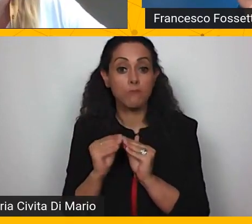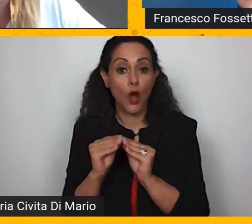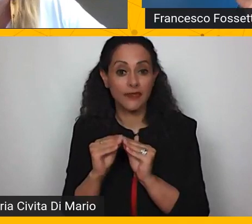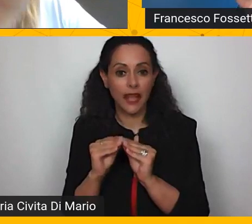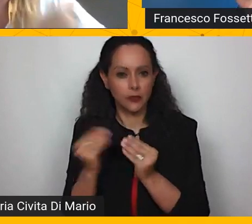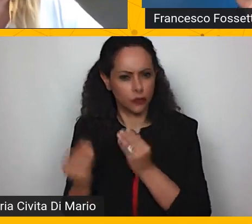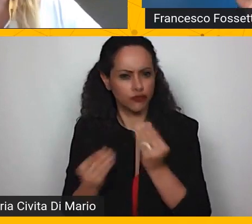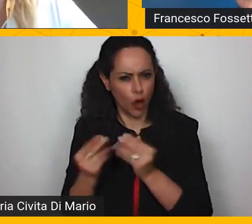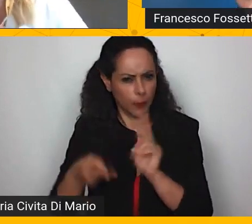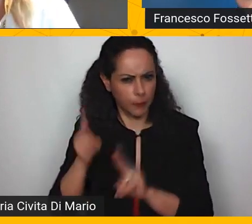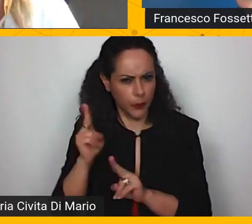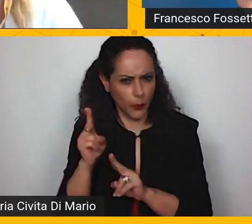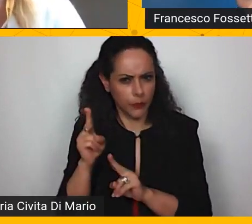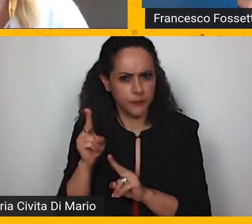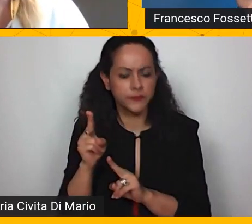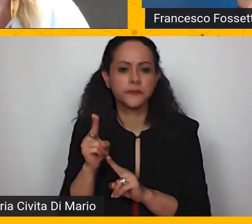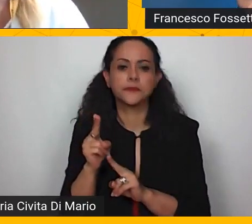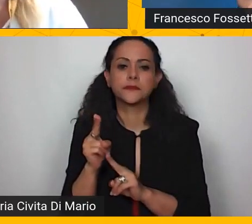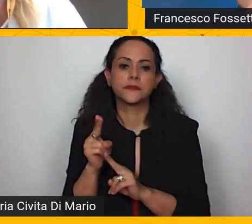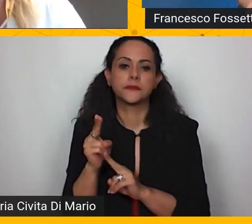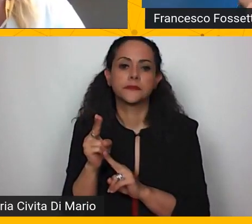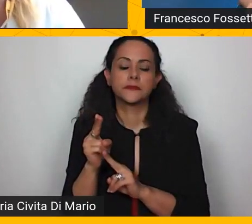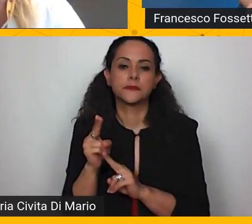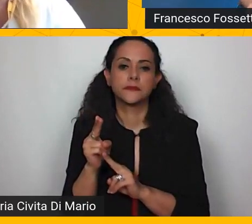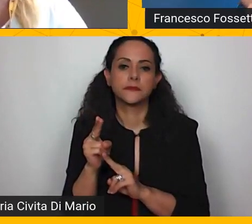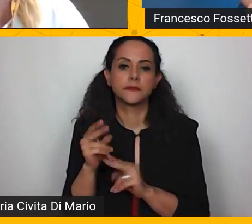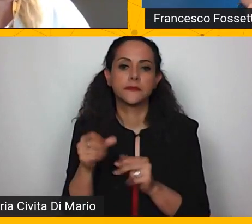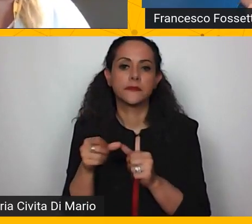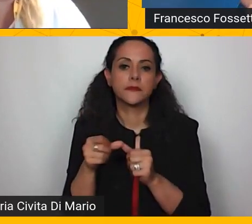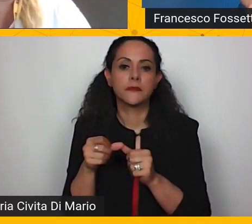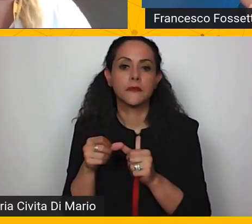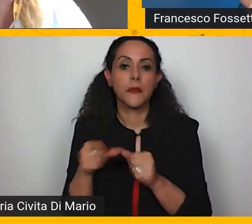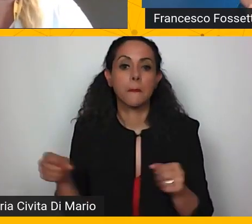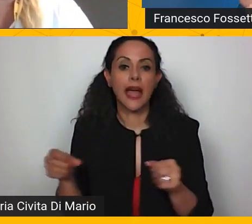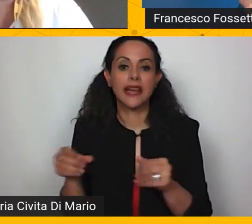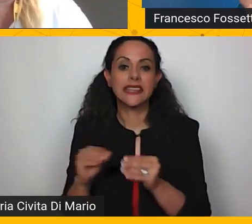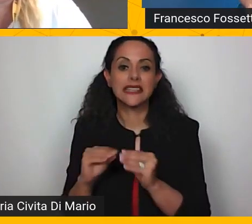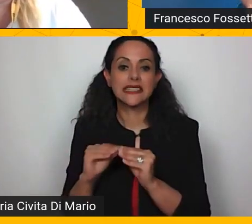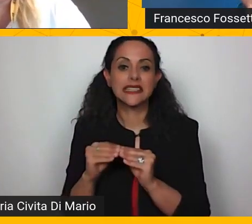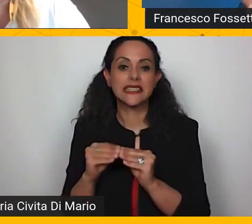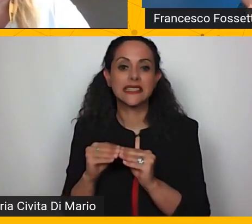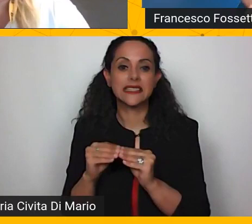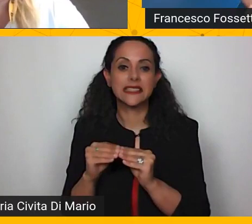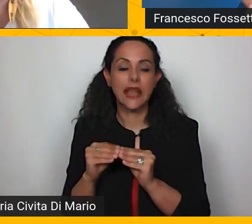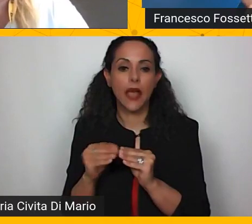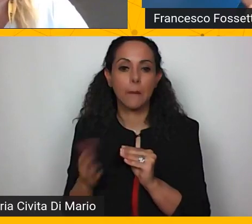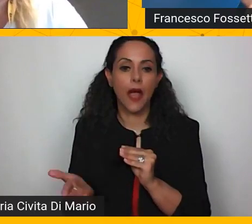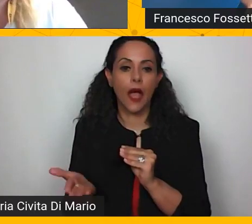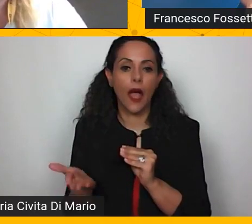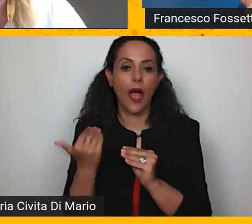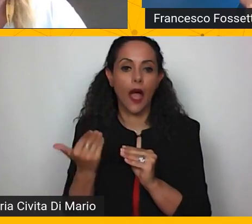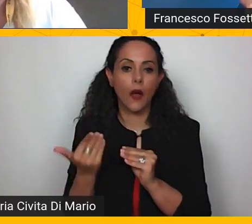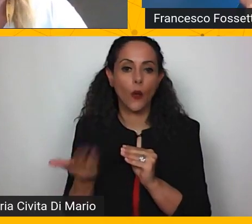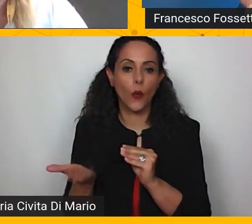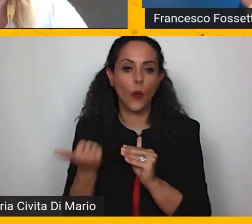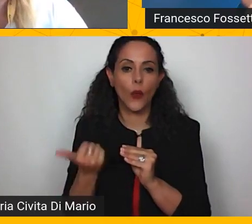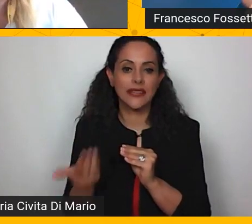modalità che è la più giocata che ehm si basa invece su un